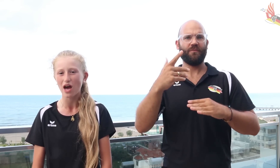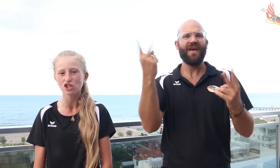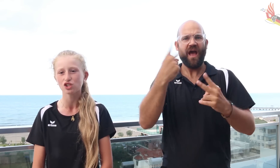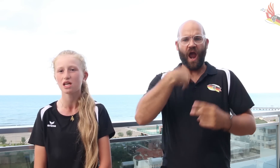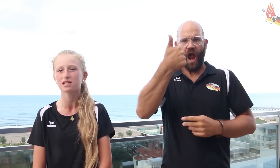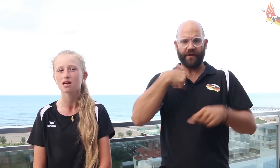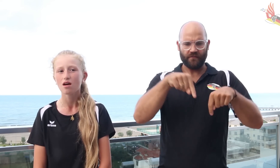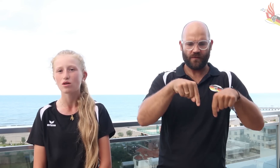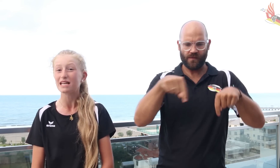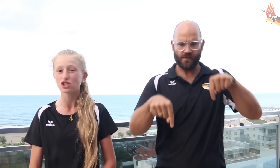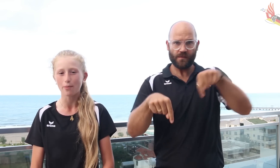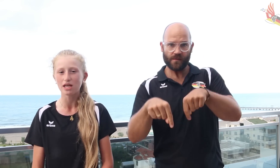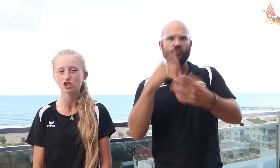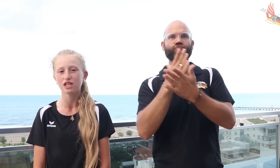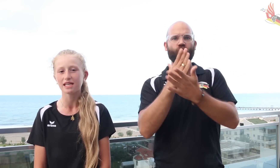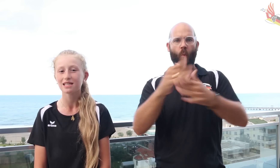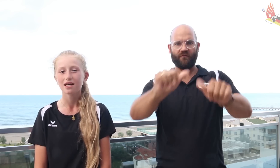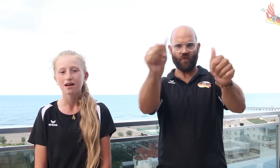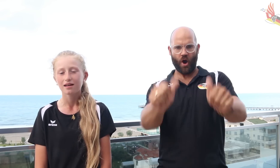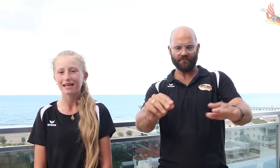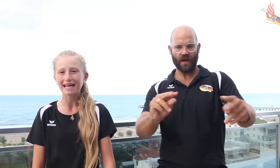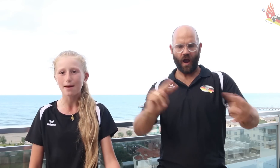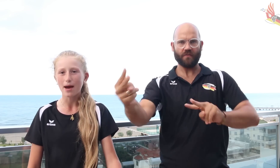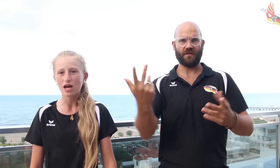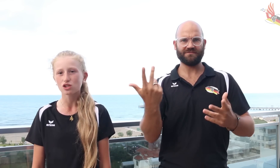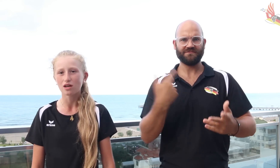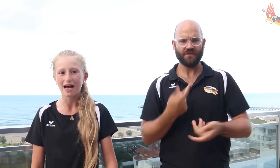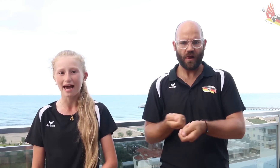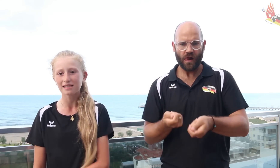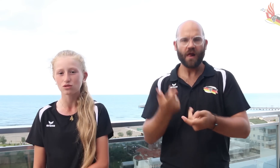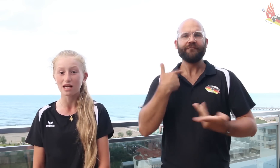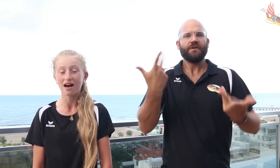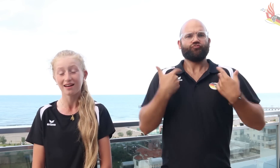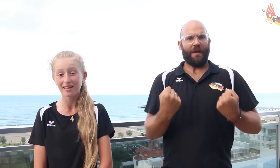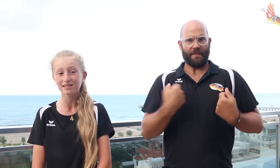oder falsch steht oder nicht stabil steht, geht der Ball schon nach rechts oder nach links.